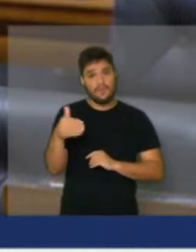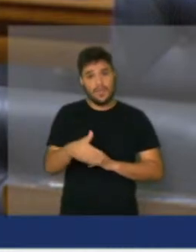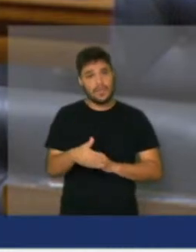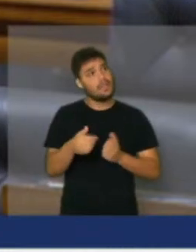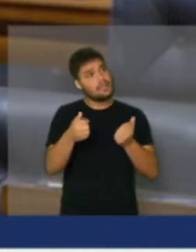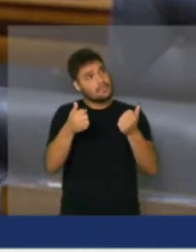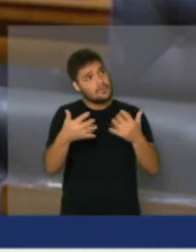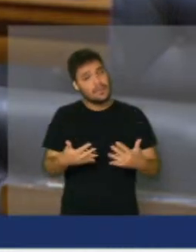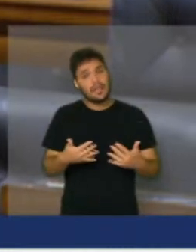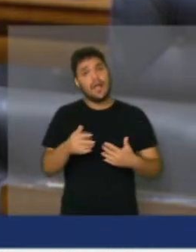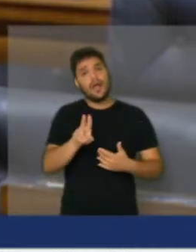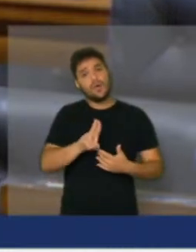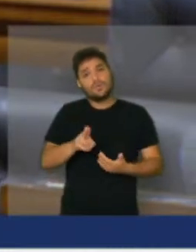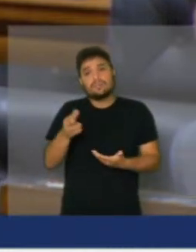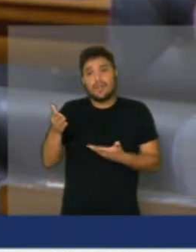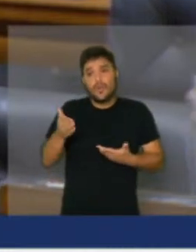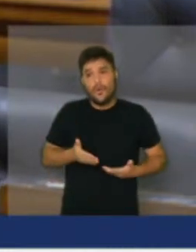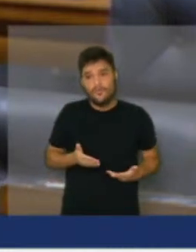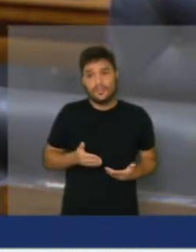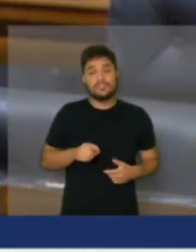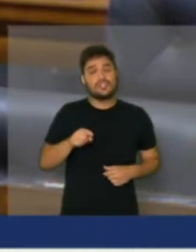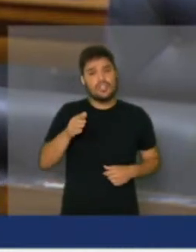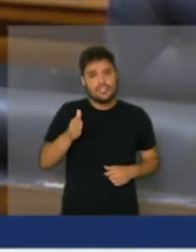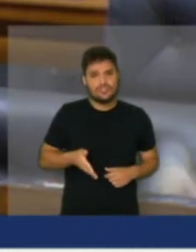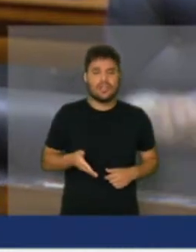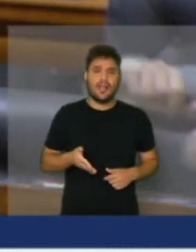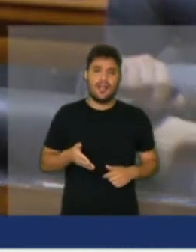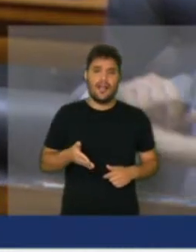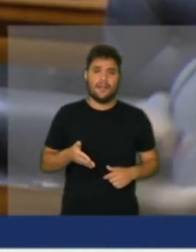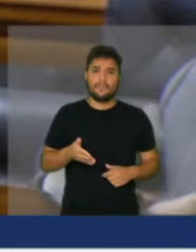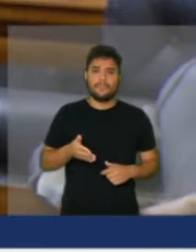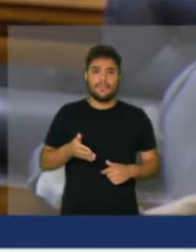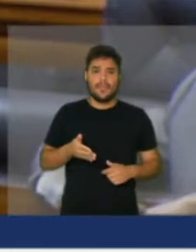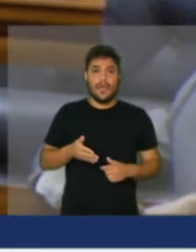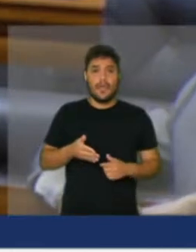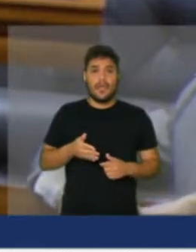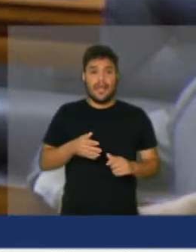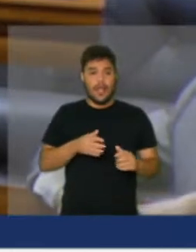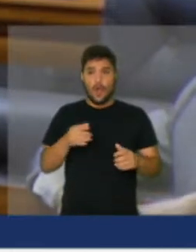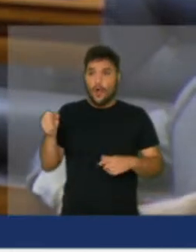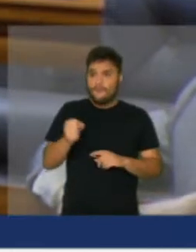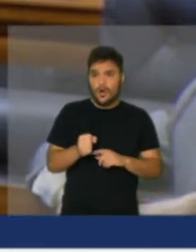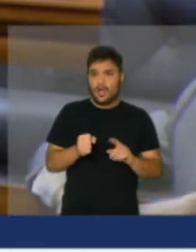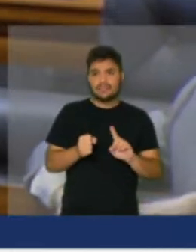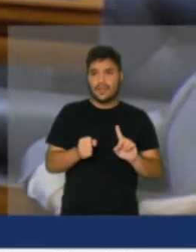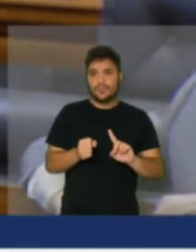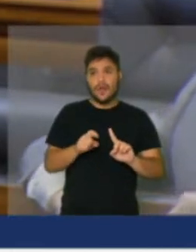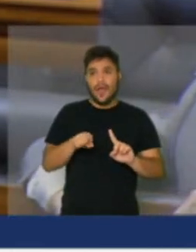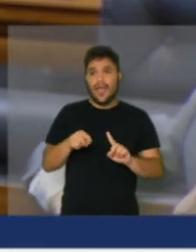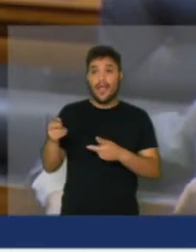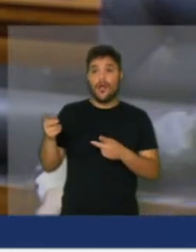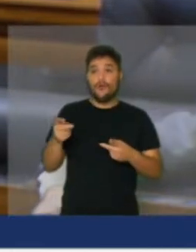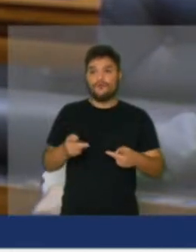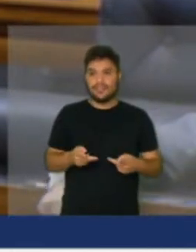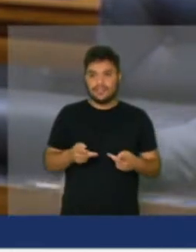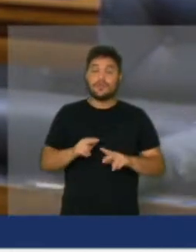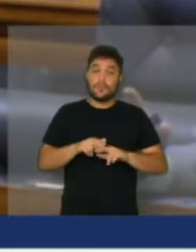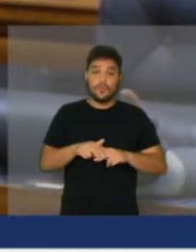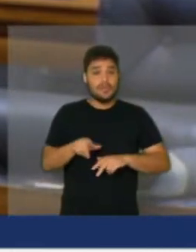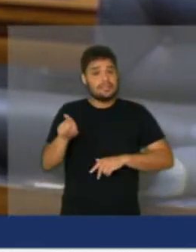... ATÉ A TRANSFORMAÇÃO E O CONVITE... E SE COLOCA É DISPOSIÇÃO PORTANTO... NÃO HÁ ... NÃO HÁ NENHUM MOTIVO